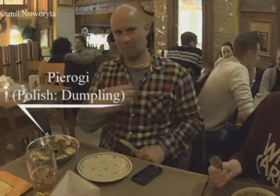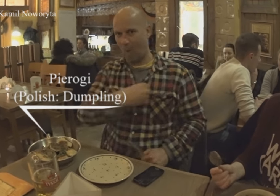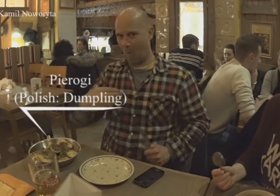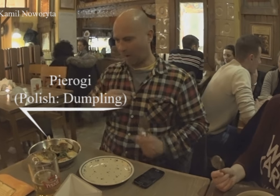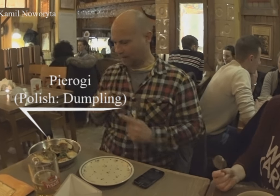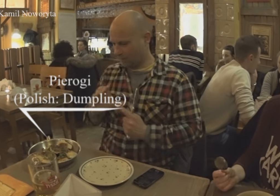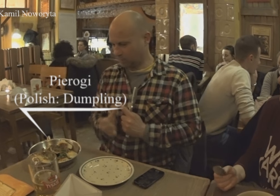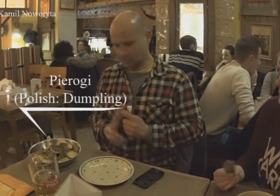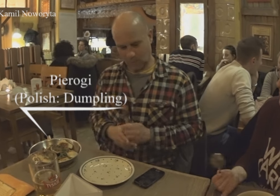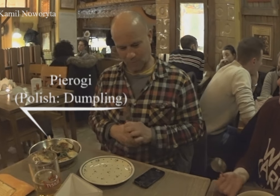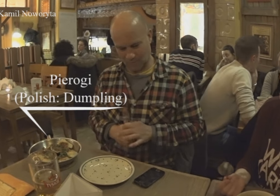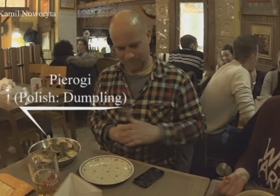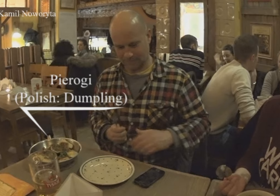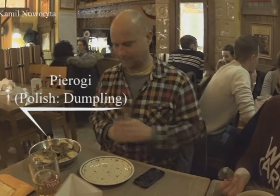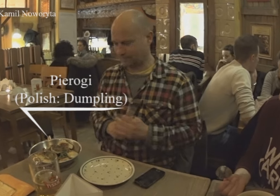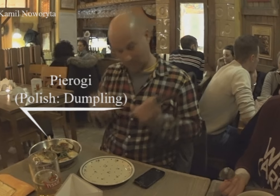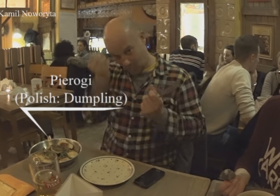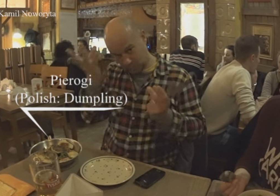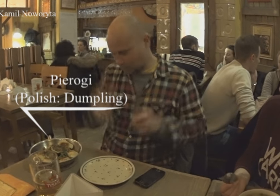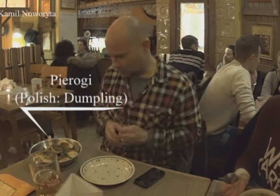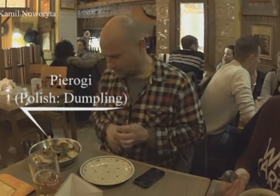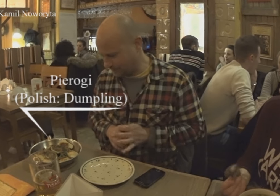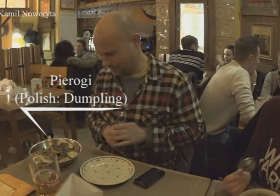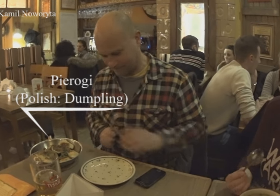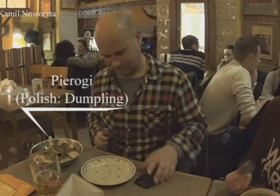Oha, polnische Esskultur! Klar, was sonst!